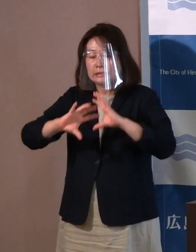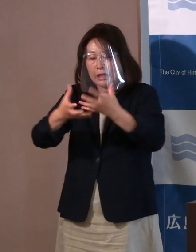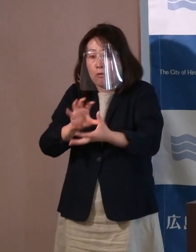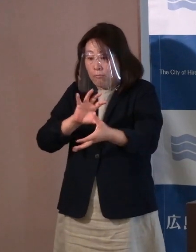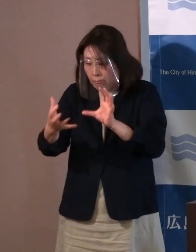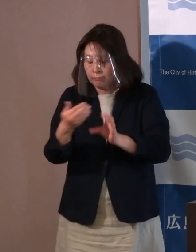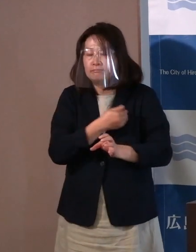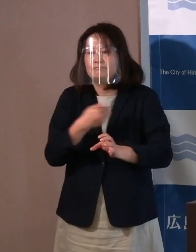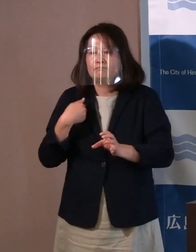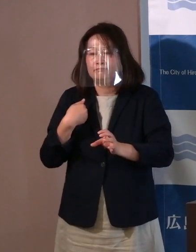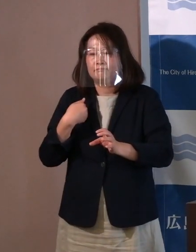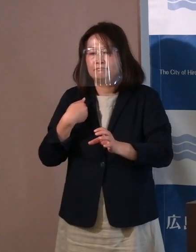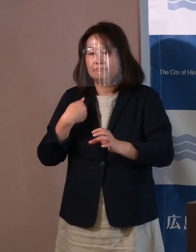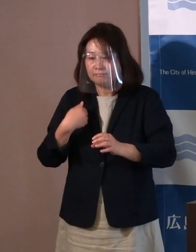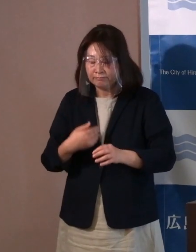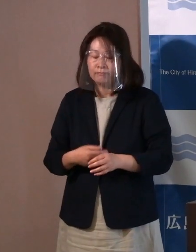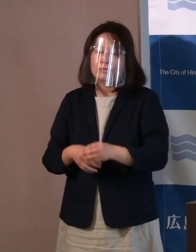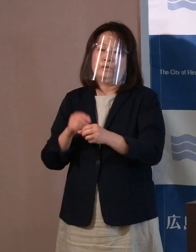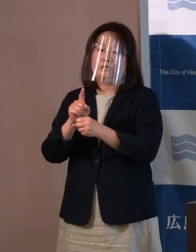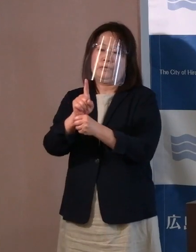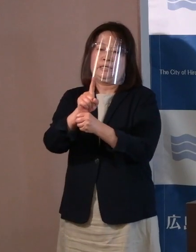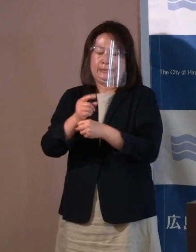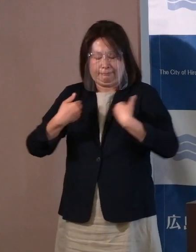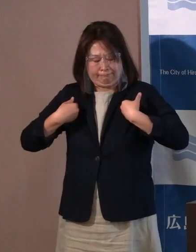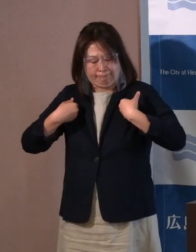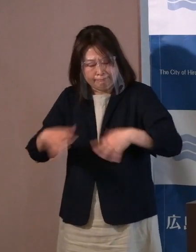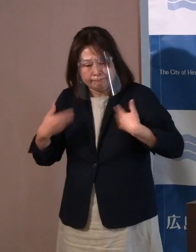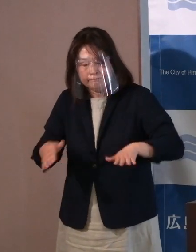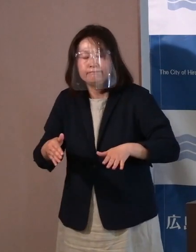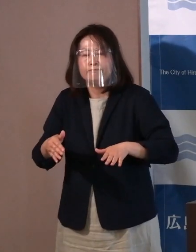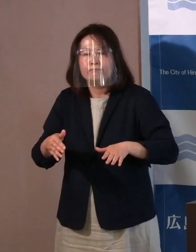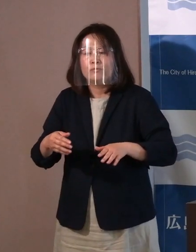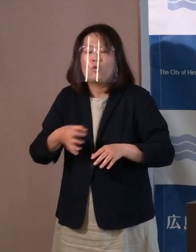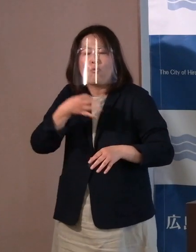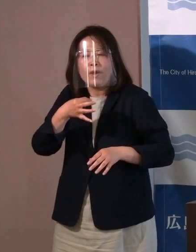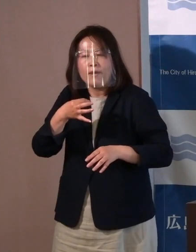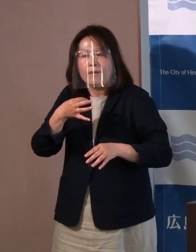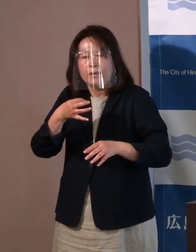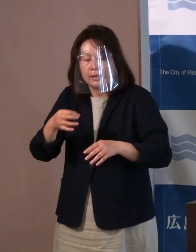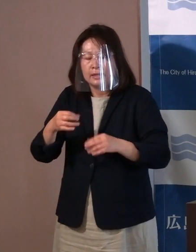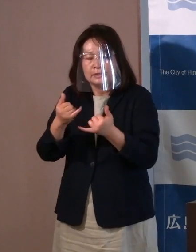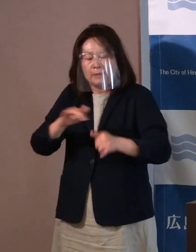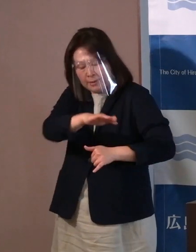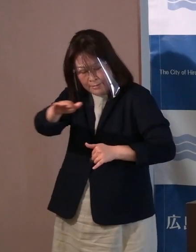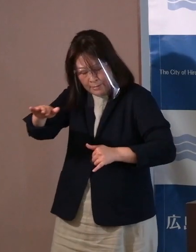核兵器はいらないという 声が市民社会の総意となるよう､